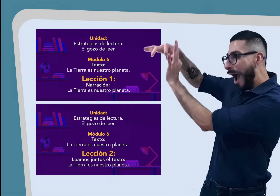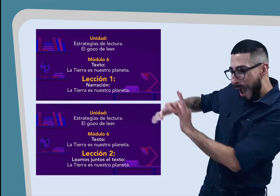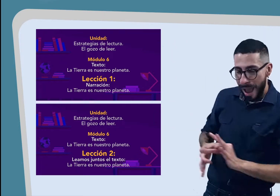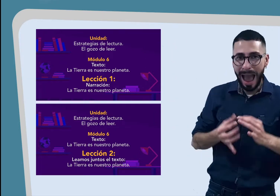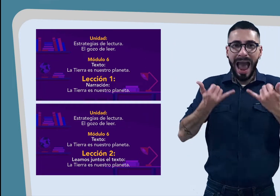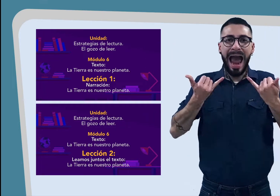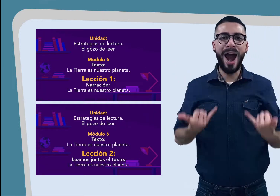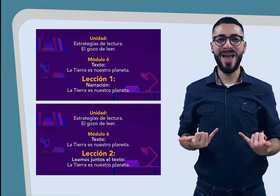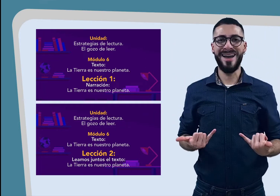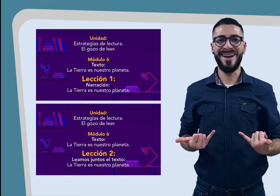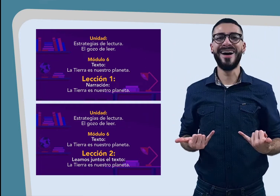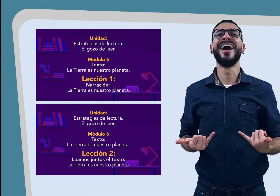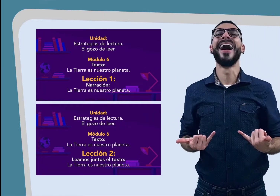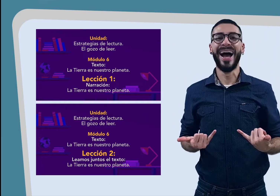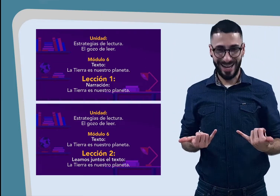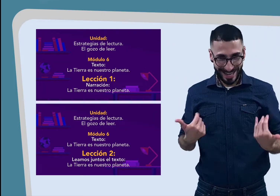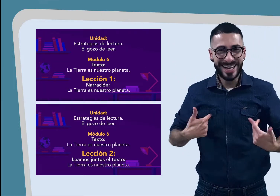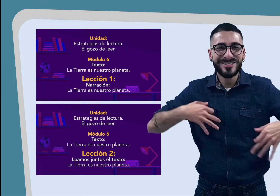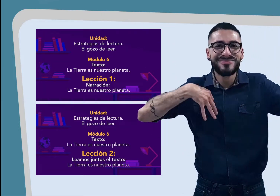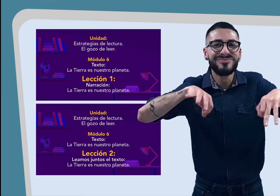Y así podemos continuar con este video.